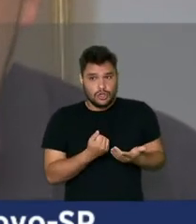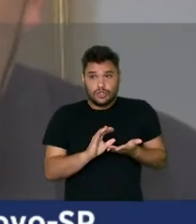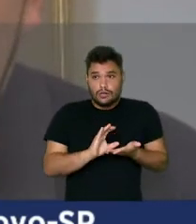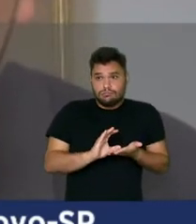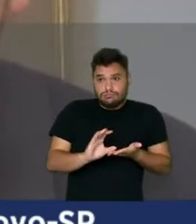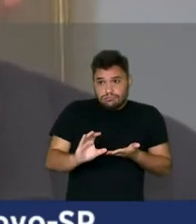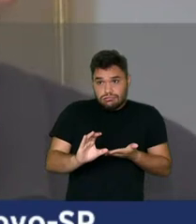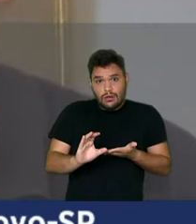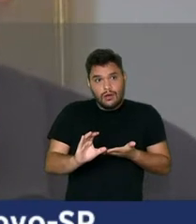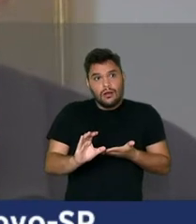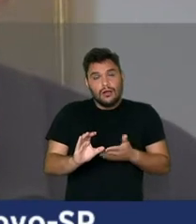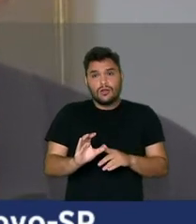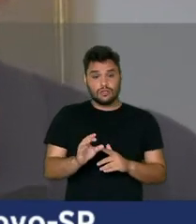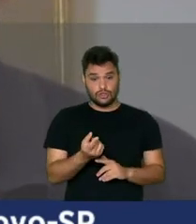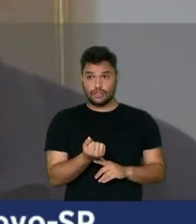GENTE NÃO TEM QUE DESTINAR O RECURSOS TÃO ESCASSO DO